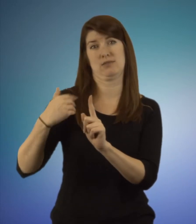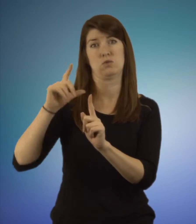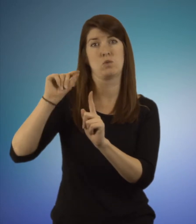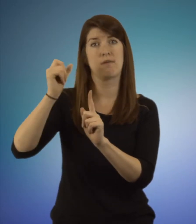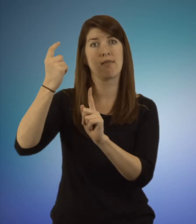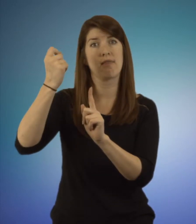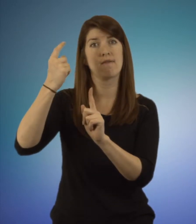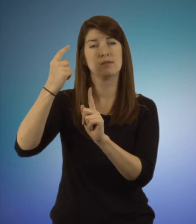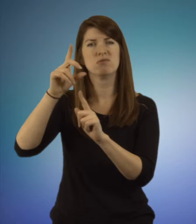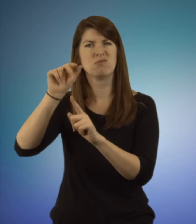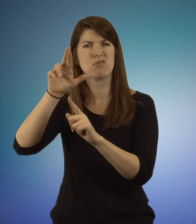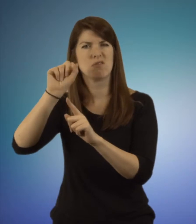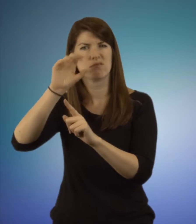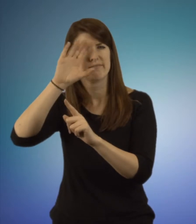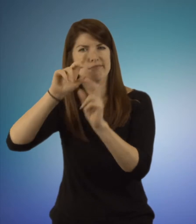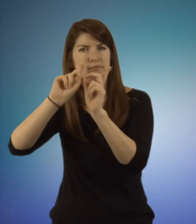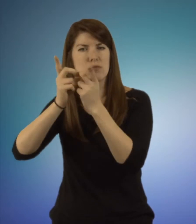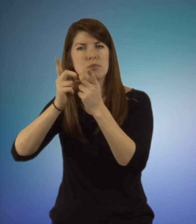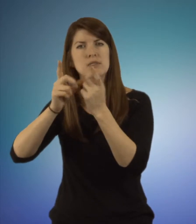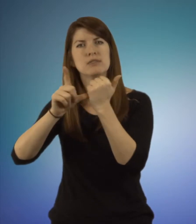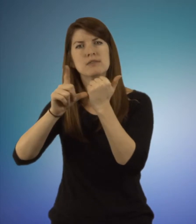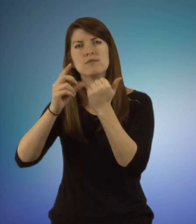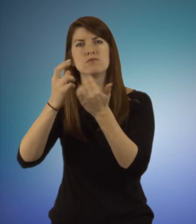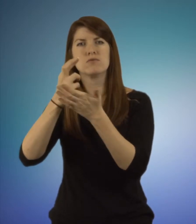¿Qué herramientas de evaluación se usan y por qué?